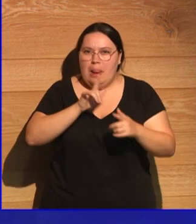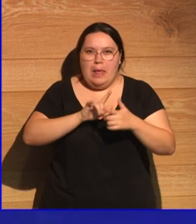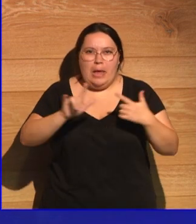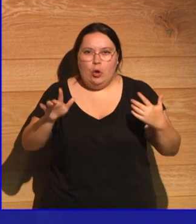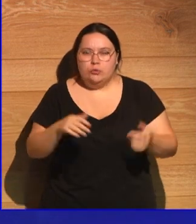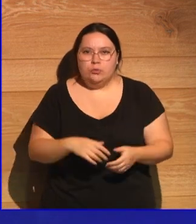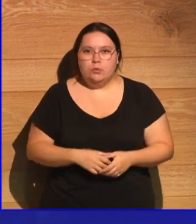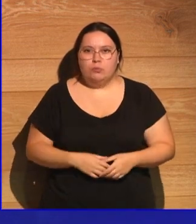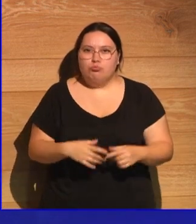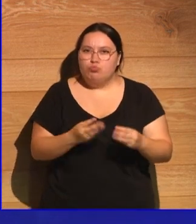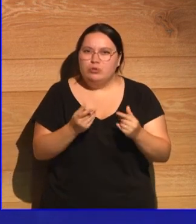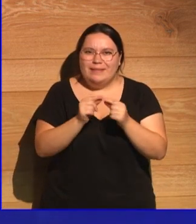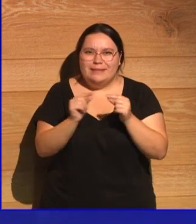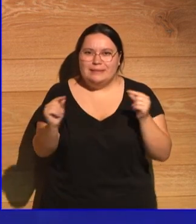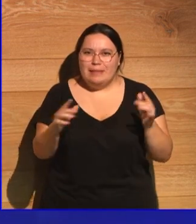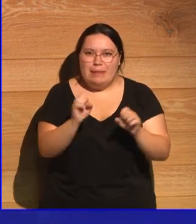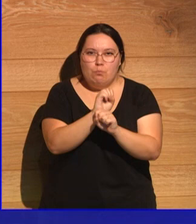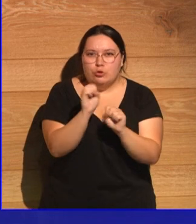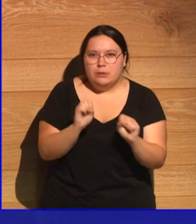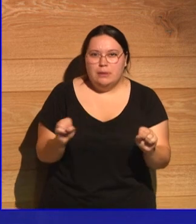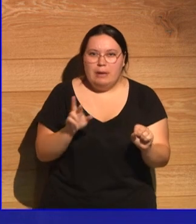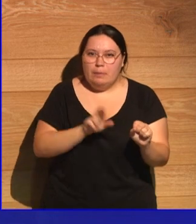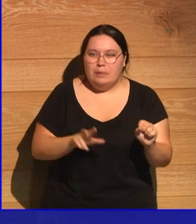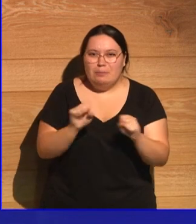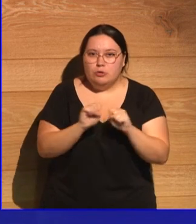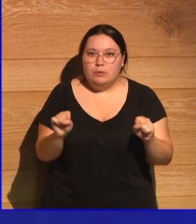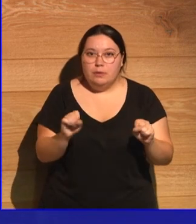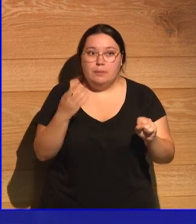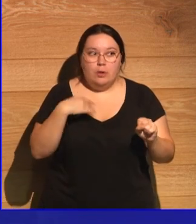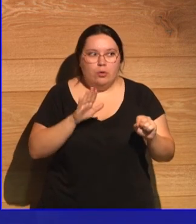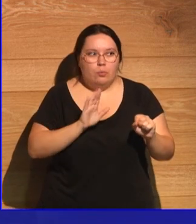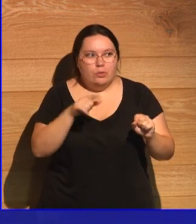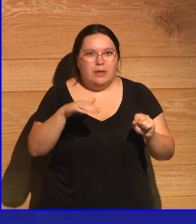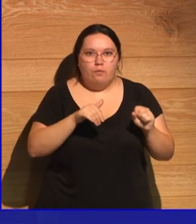e imposible de repetir y al mismo tiempo, el futuro, el día de mañana